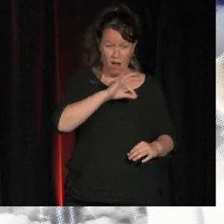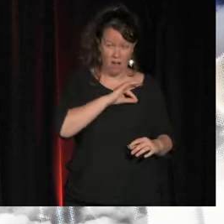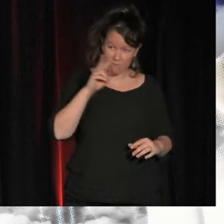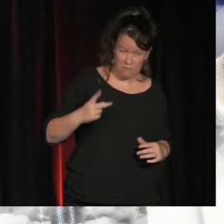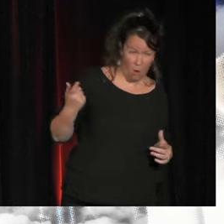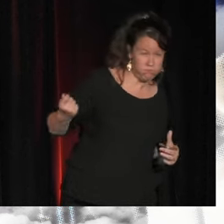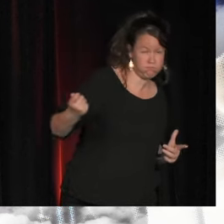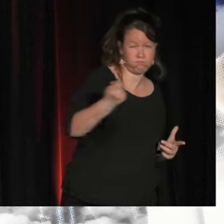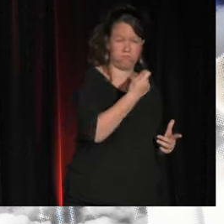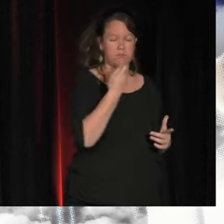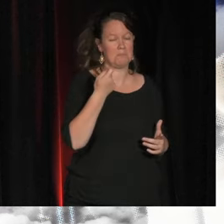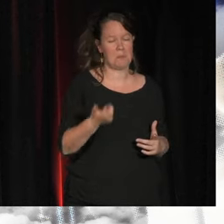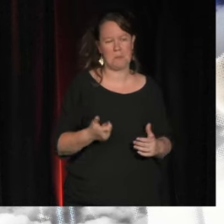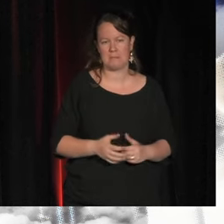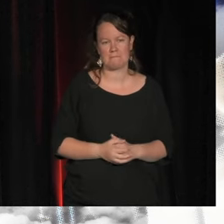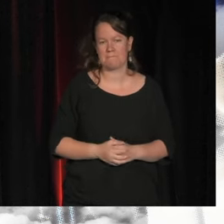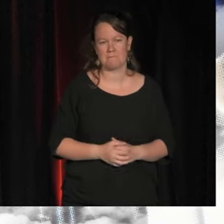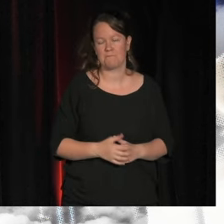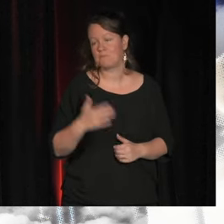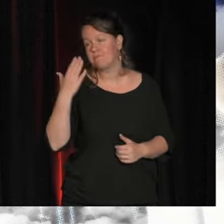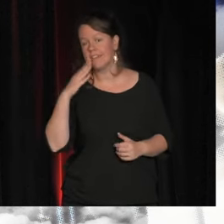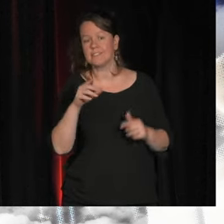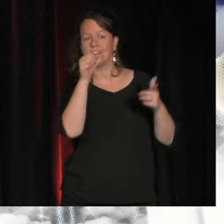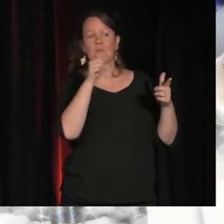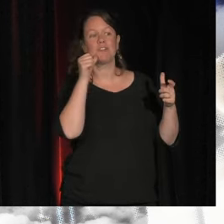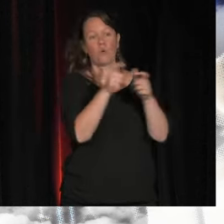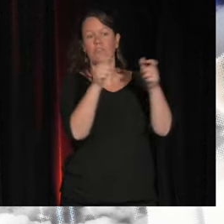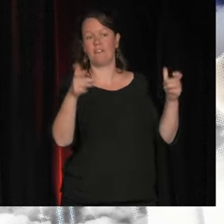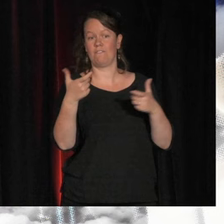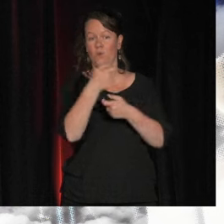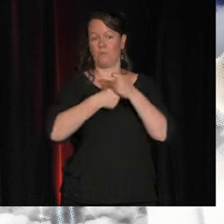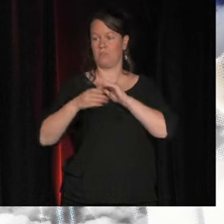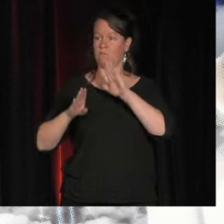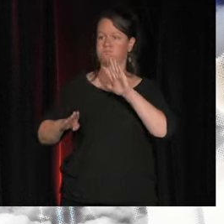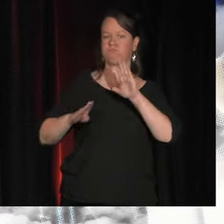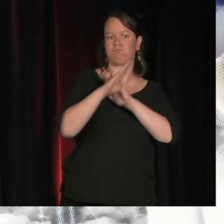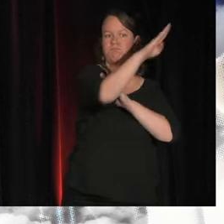Et si vous connaissez un peu la logique des grosses entreprises, la croissance, il faut qu'elle soit à deux chiffres non-stop, sinon, ce n'est pas intéressant.